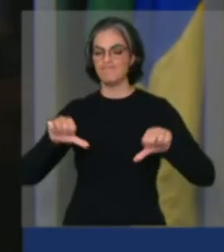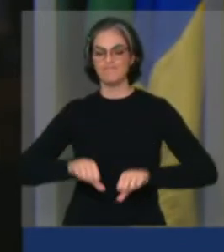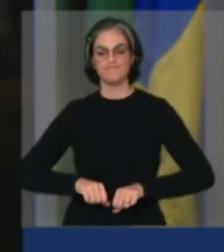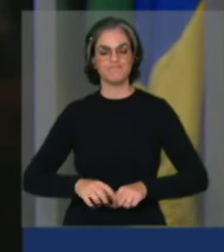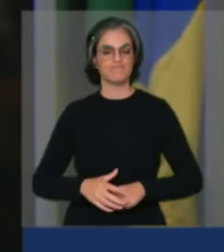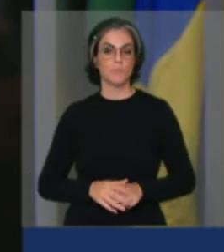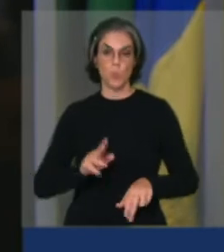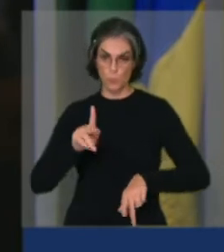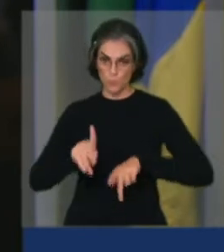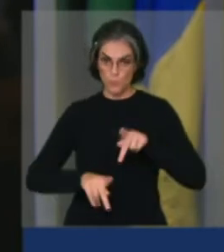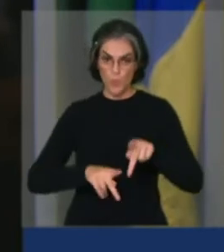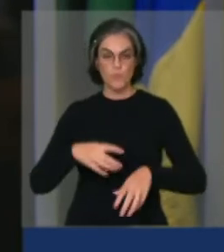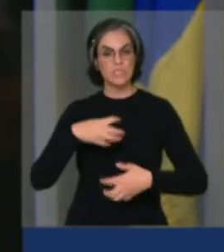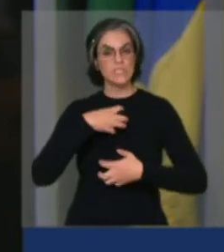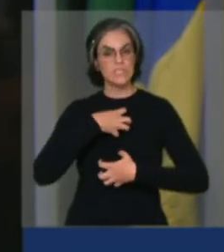DO MARANHÃO. E POVO DO